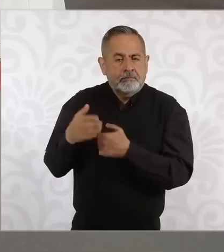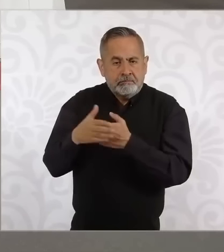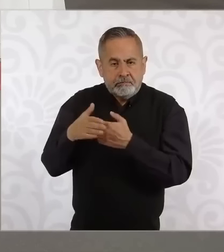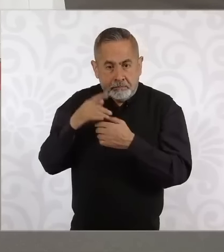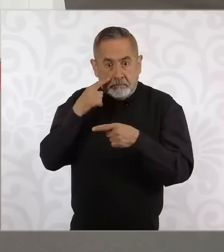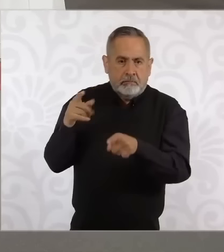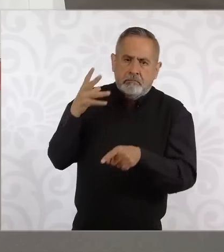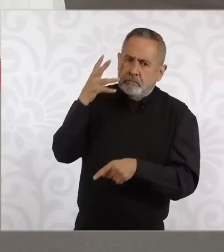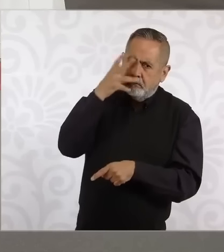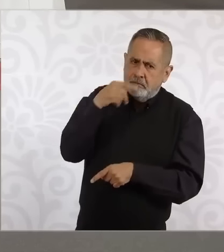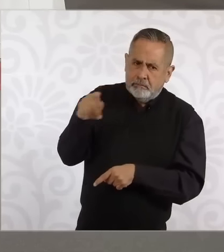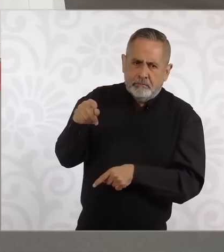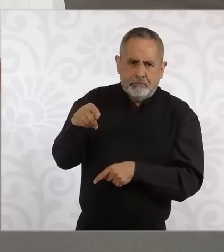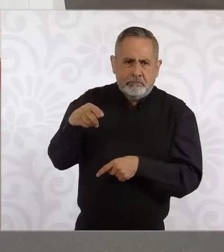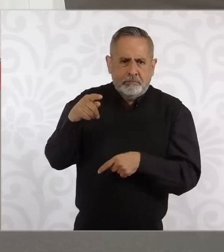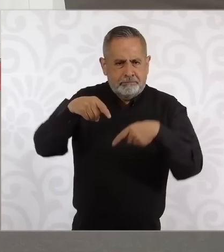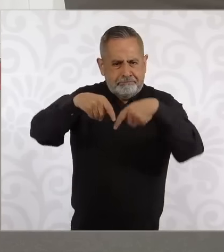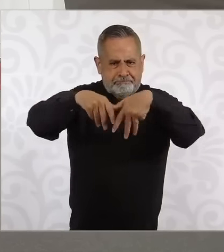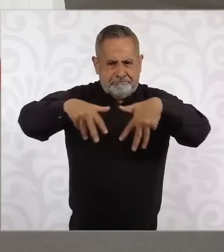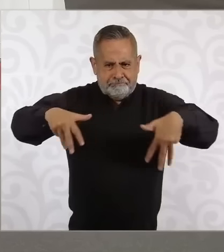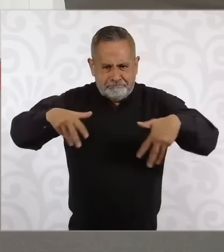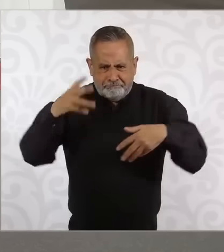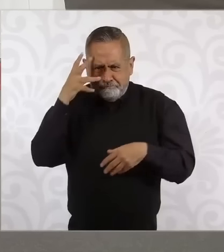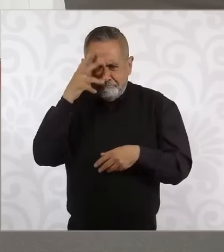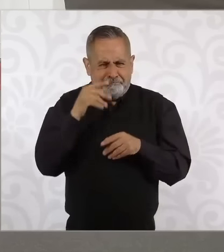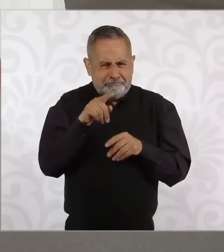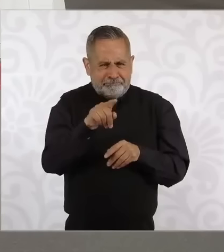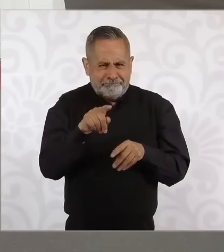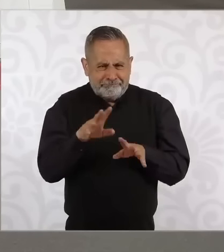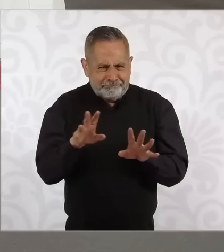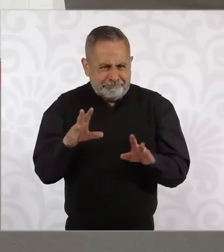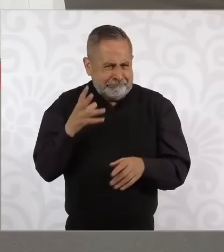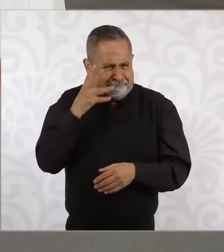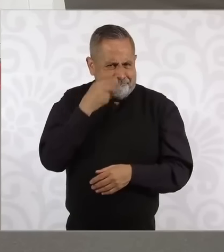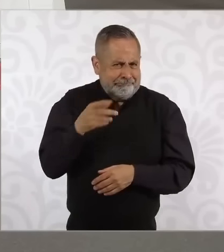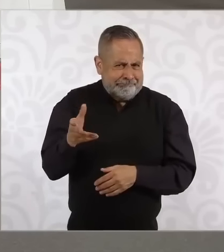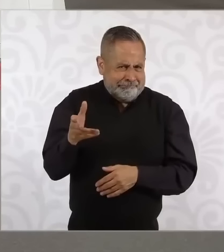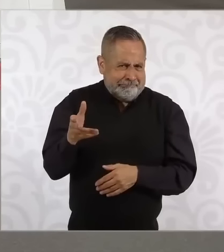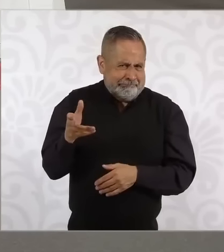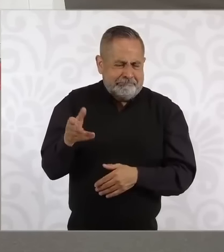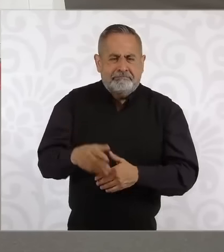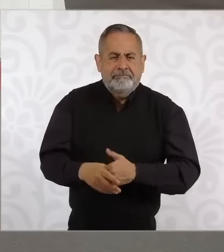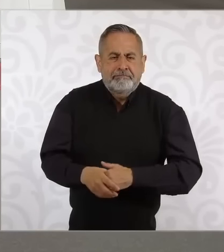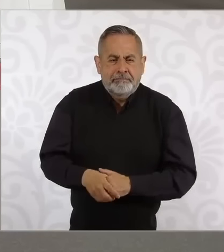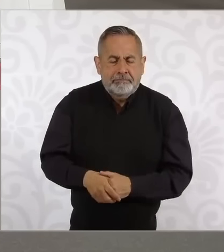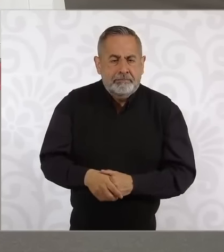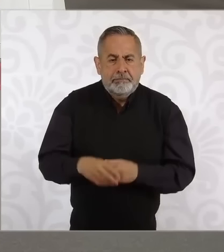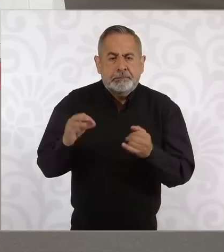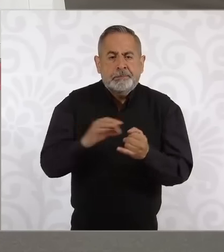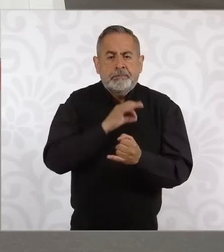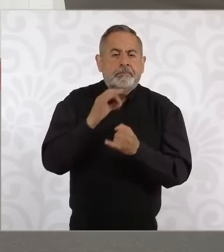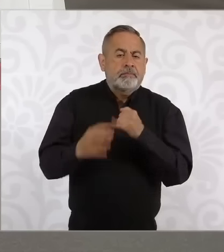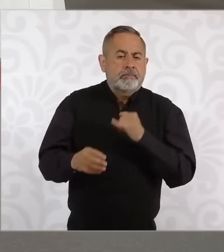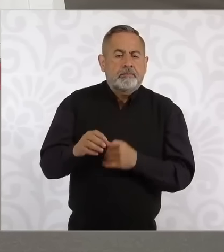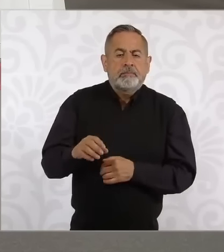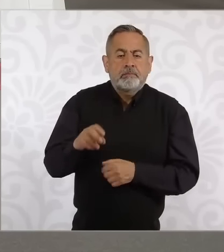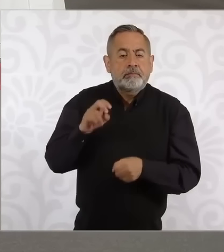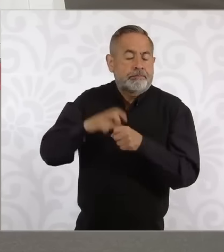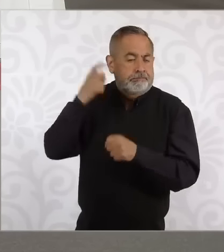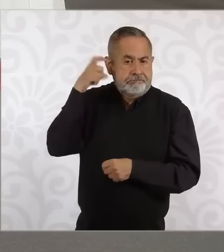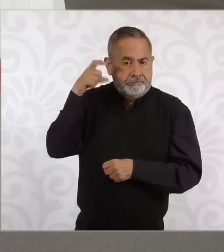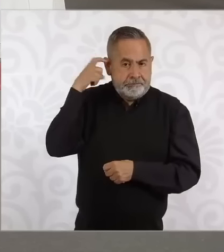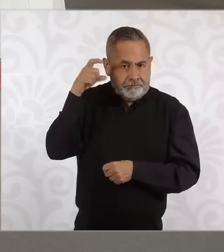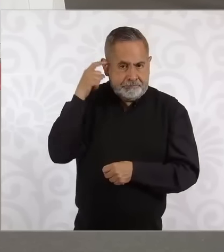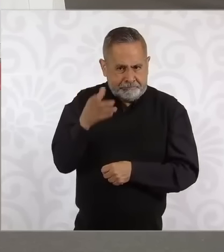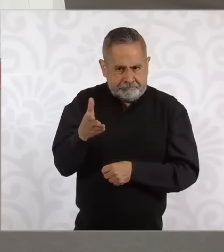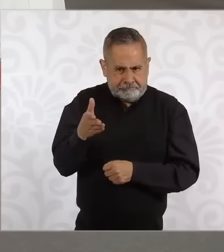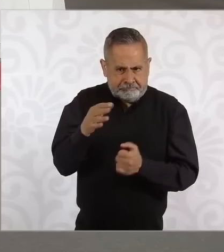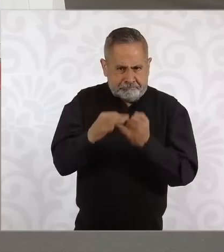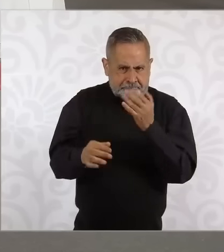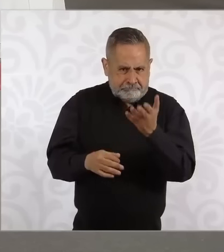miren qué bonito es el diseño de ese puente. Sí. Y finalmente corregidora en Querétaro. La siguiente